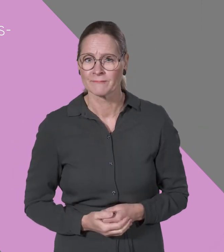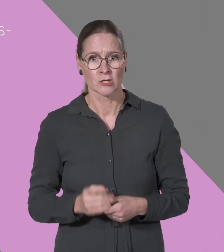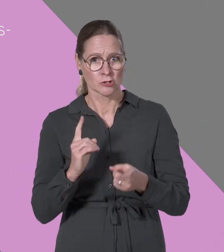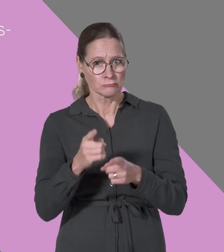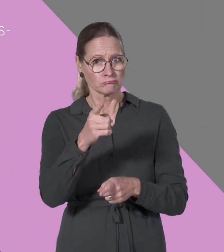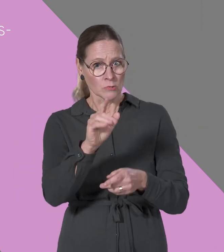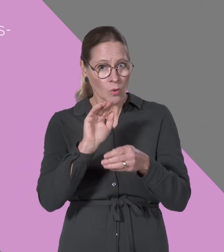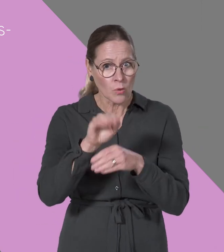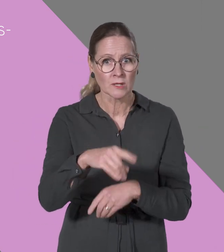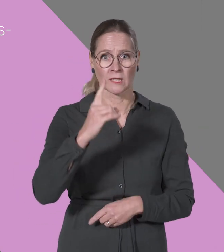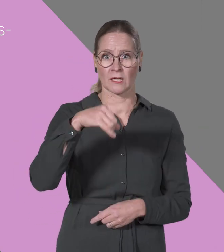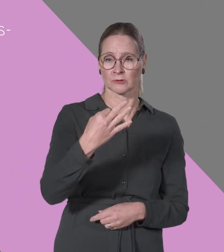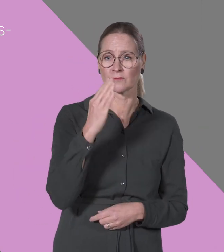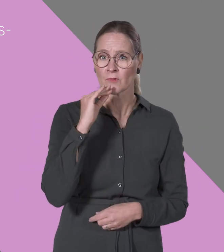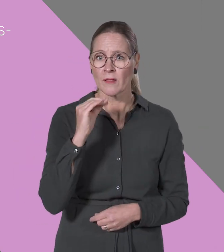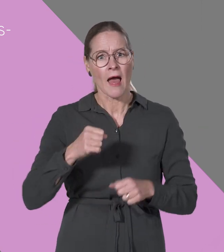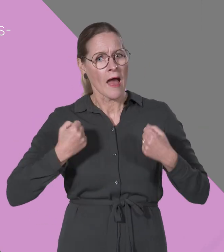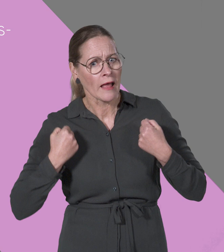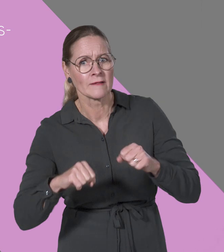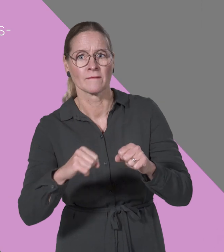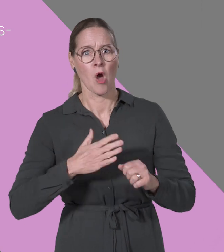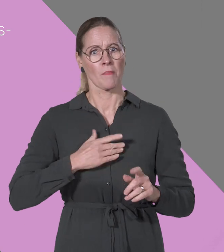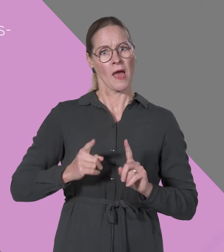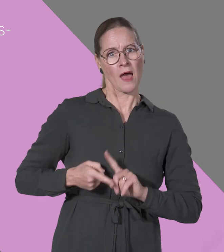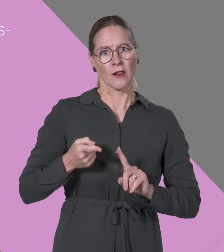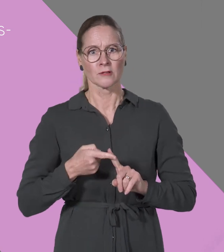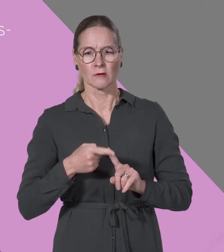Jos siis olet yli 18-vuotias, aktiivinen, oma-aloitteinen, -